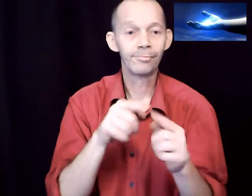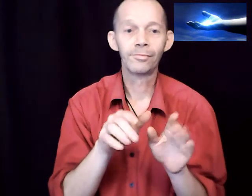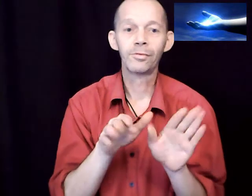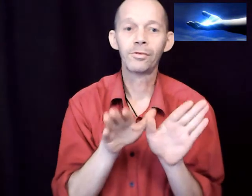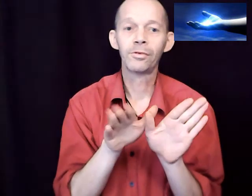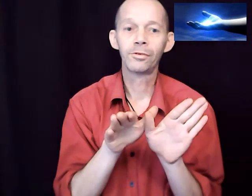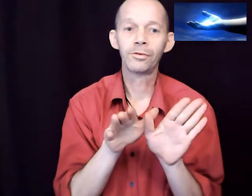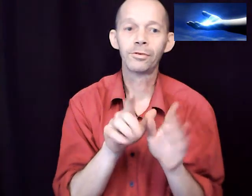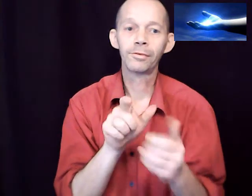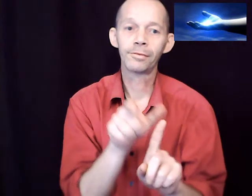Le théme Ange-gardien